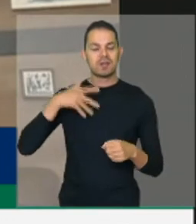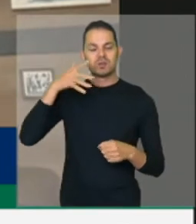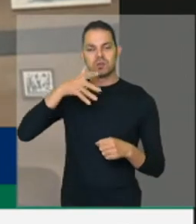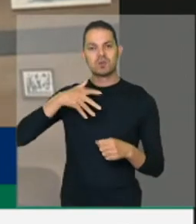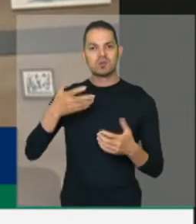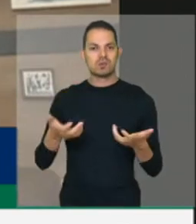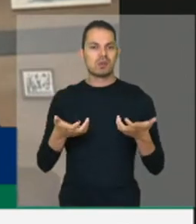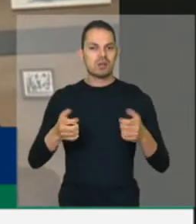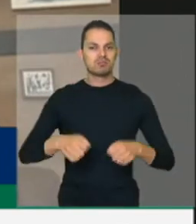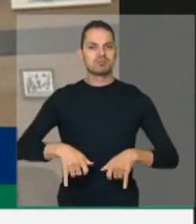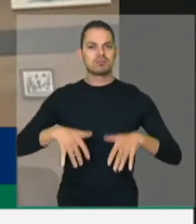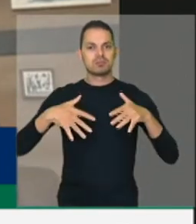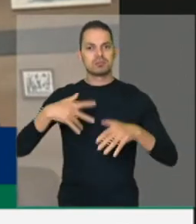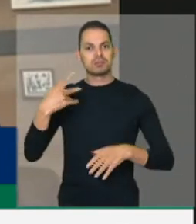PRETENDO FAZER NO PLENÁRIO